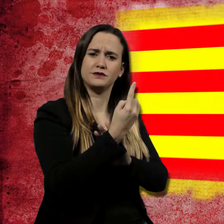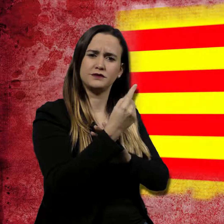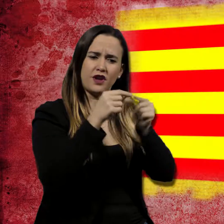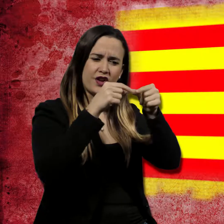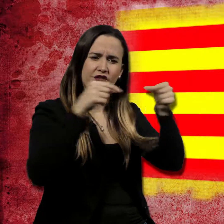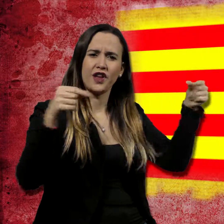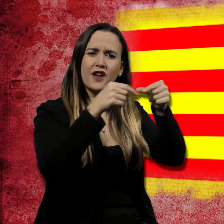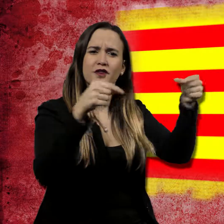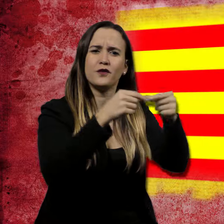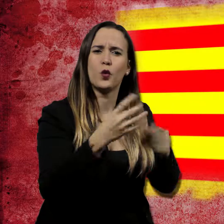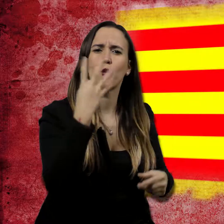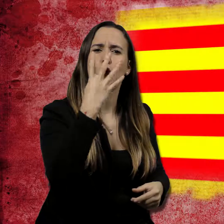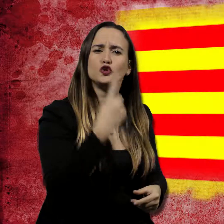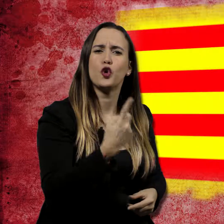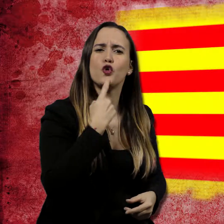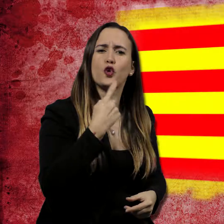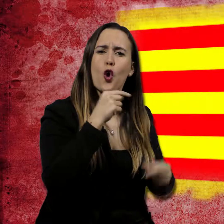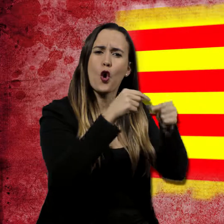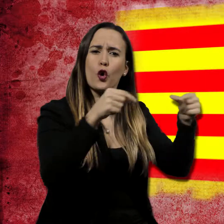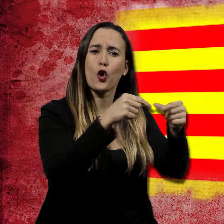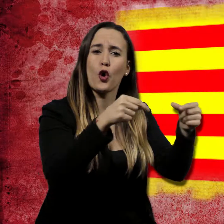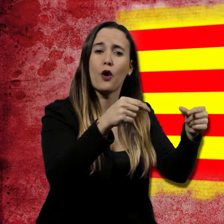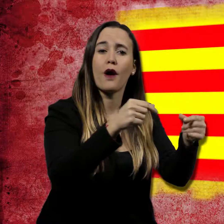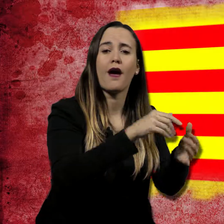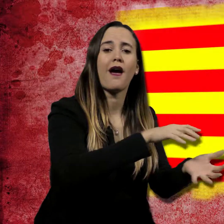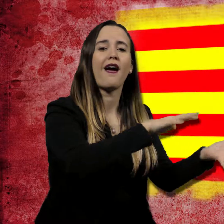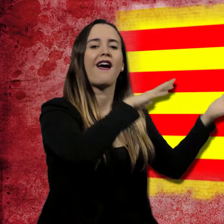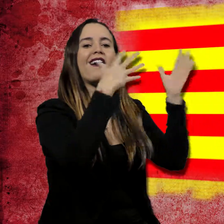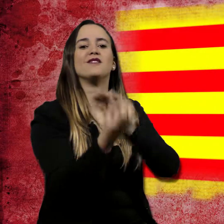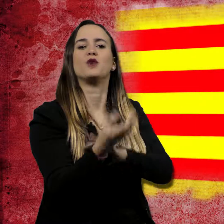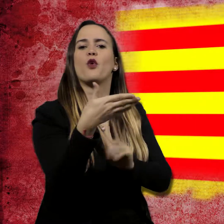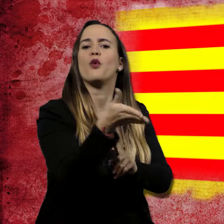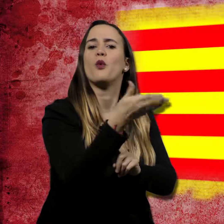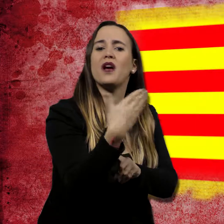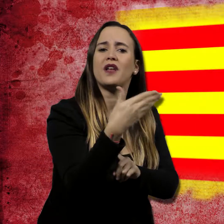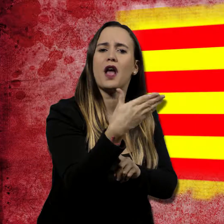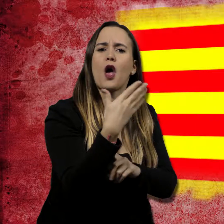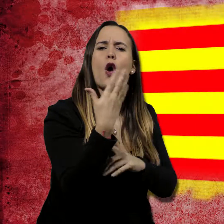Les quatre barres que van derivar en bandera de Catalunya